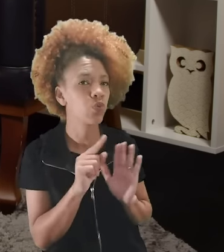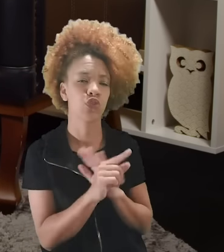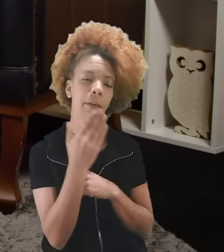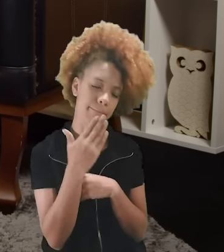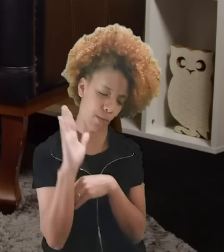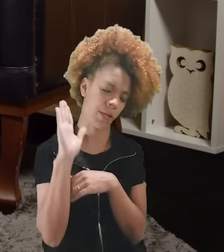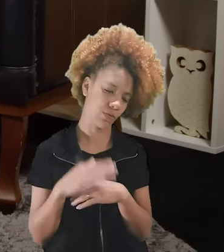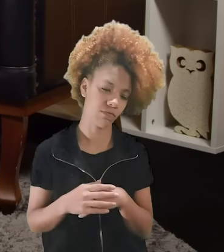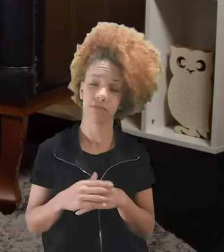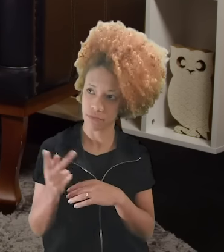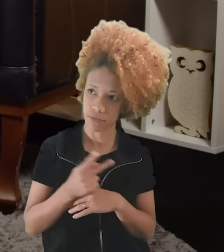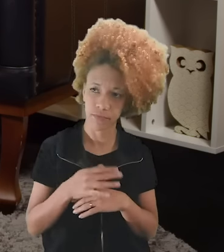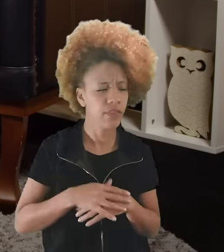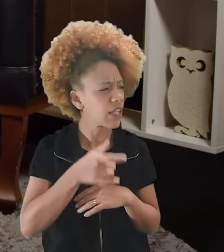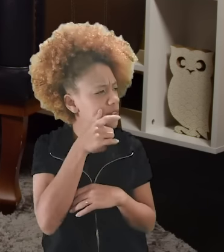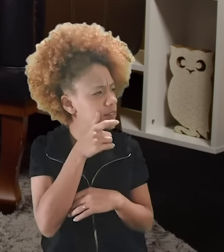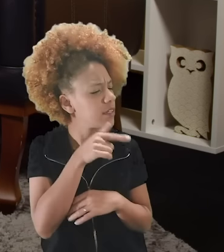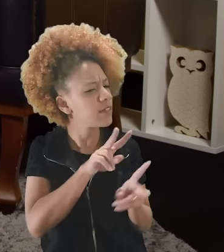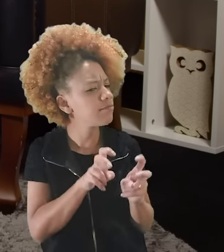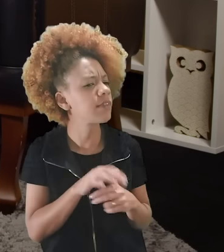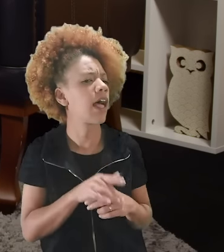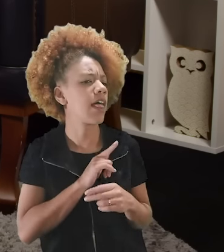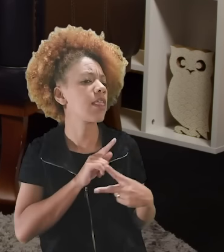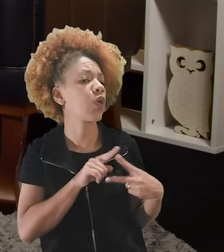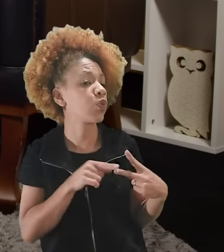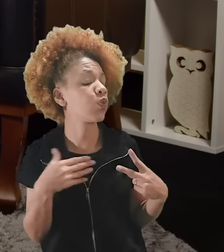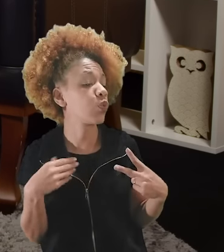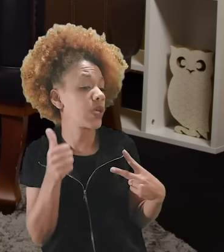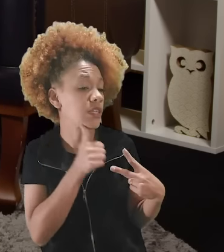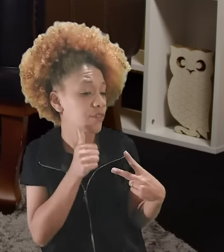última prometo mand Fiquei muito interessado nesse assunto Tenho duas filhas que estão